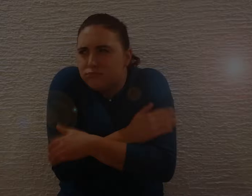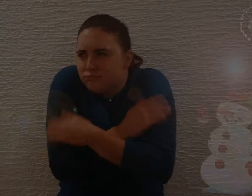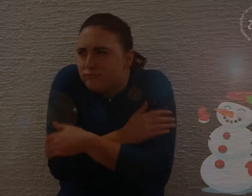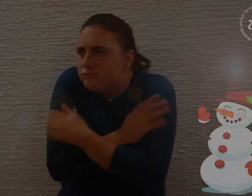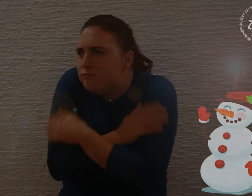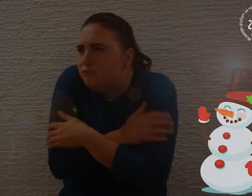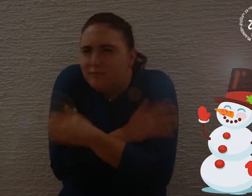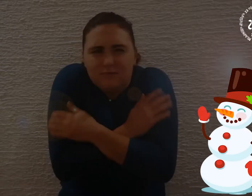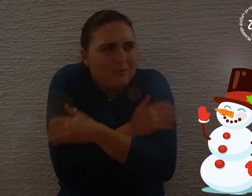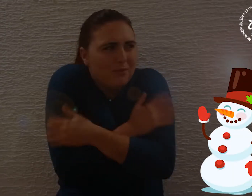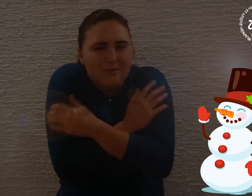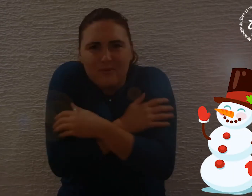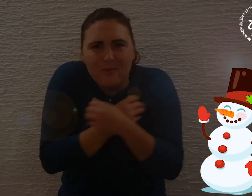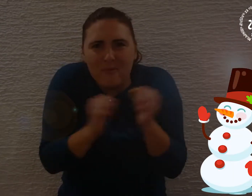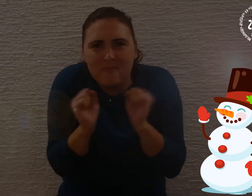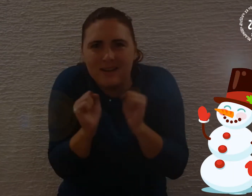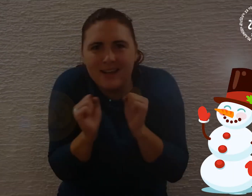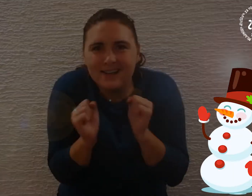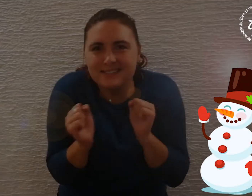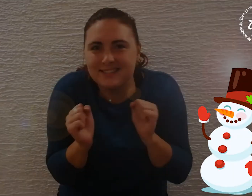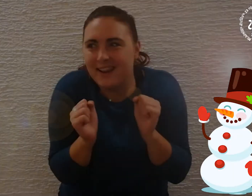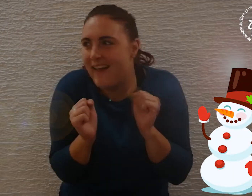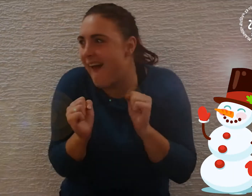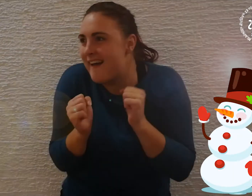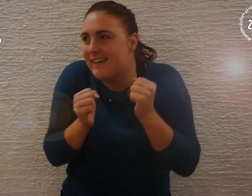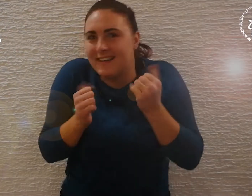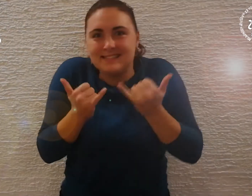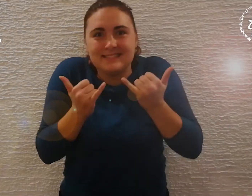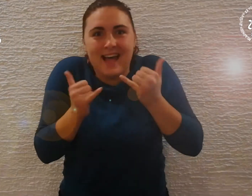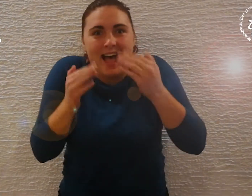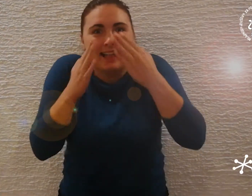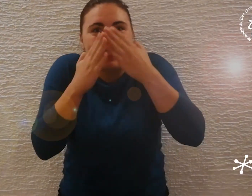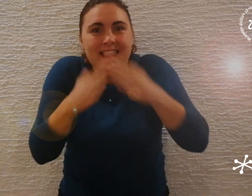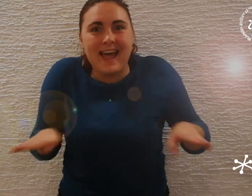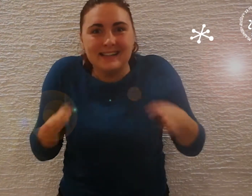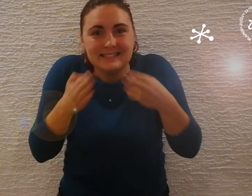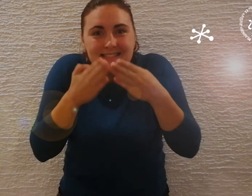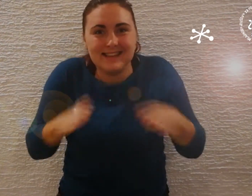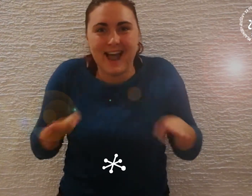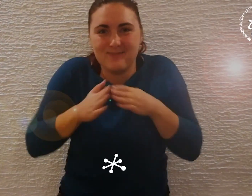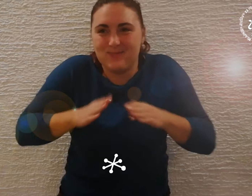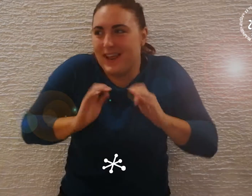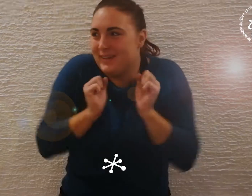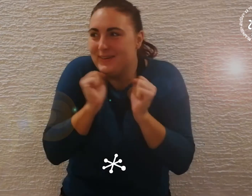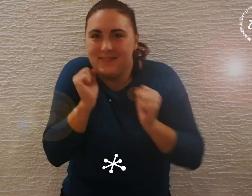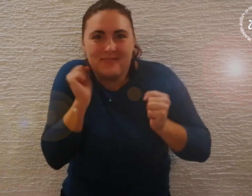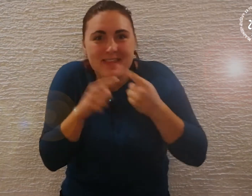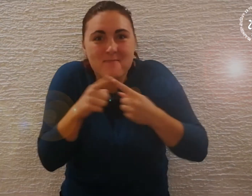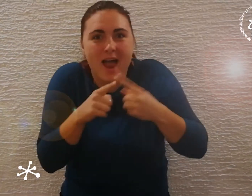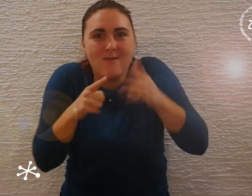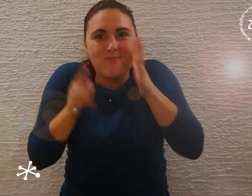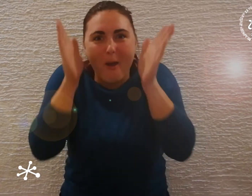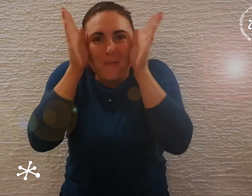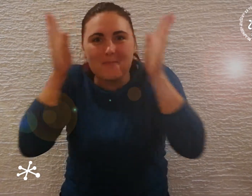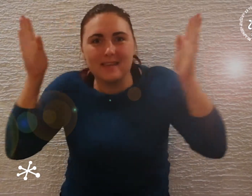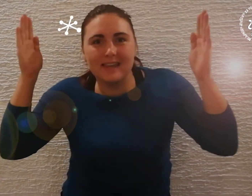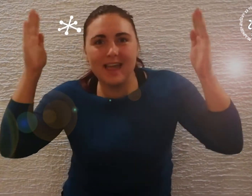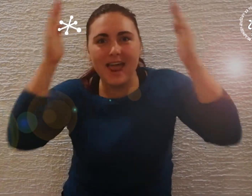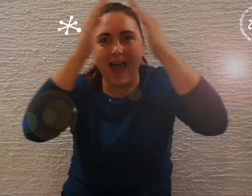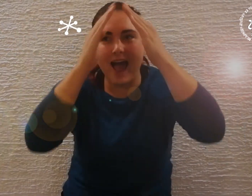Brrr, brrrr ... Mrzloooo! Sedaj je mesec december! Juhu, kmalu bo Miklavž,